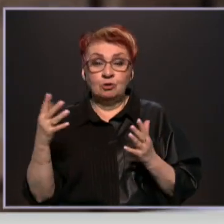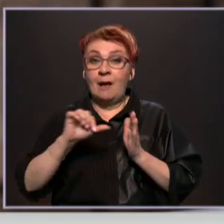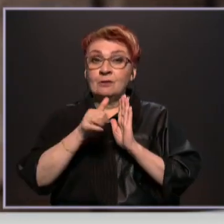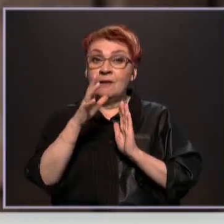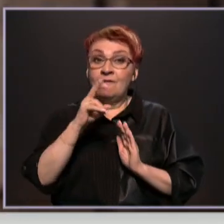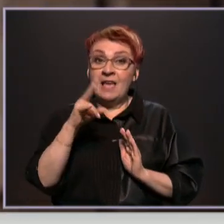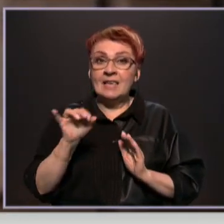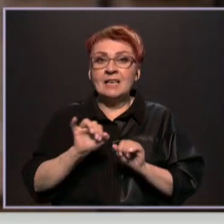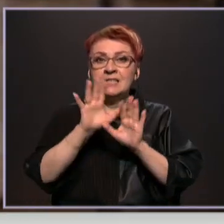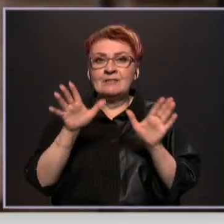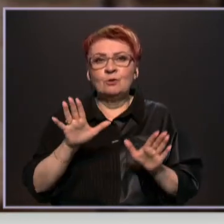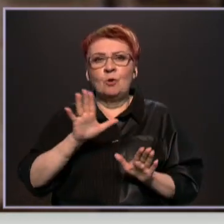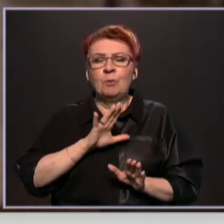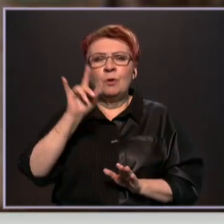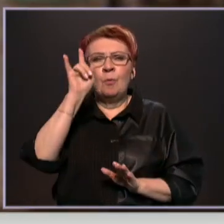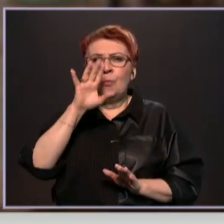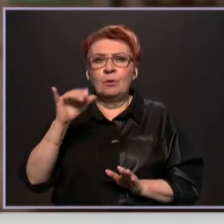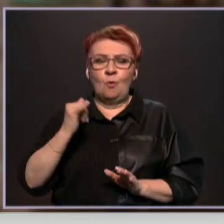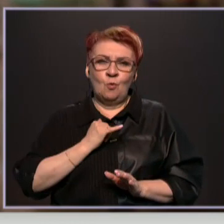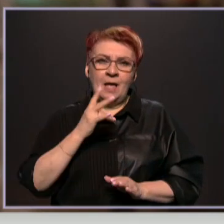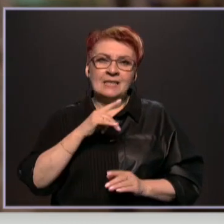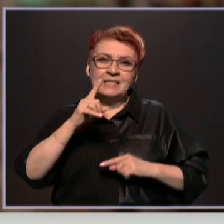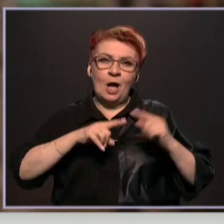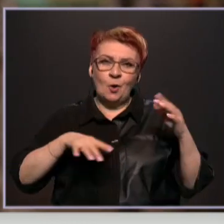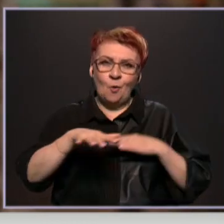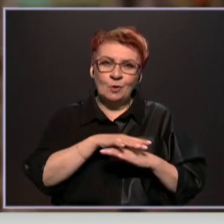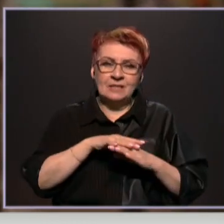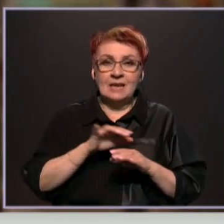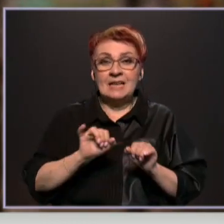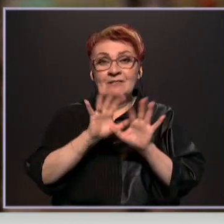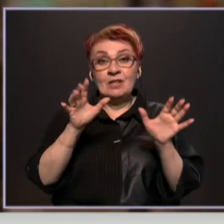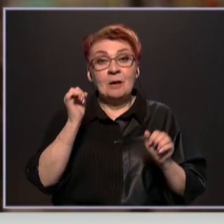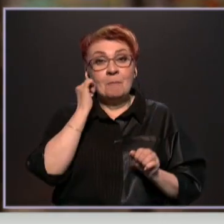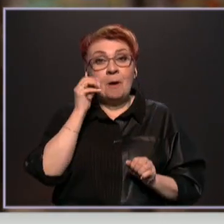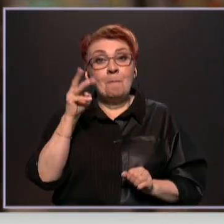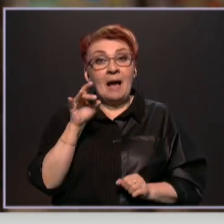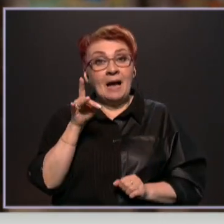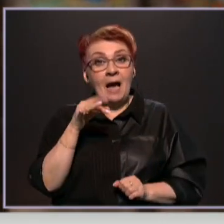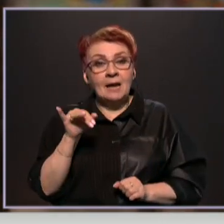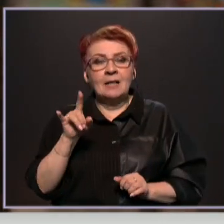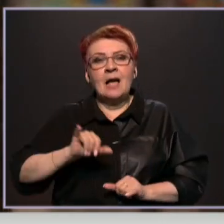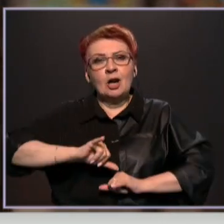Святой стал чрезвычайно популярен у нас на родине так как Святитель Московский Макарий расширил его